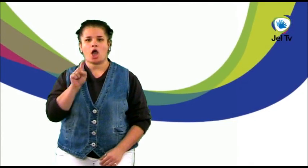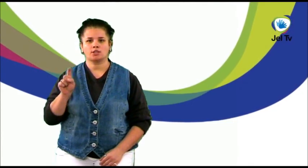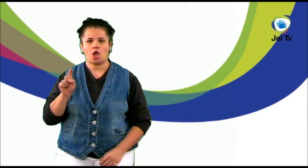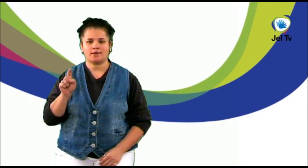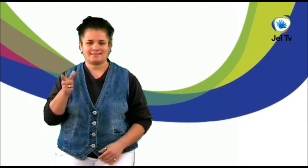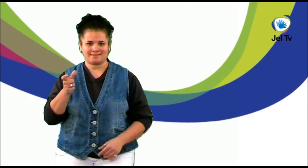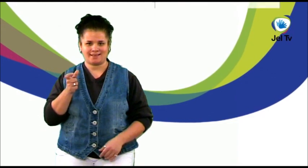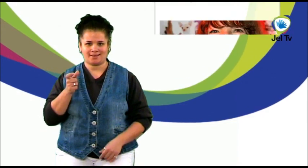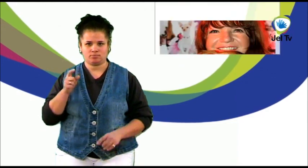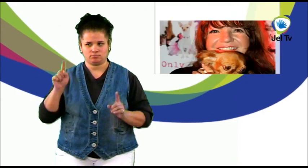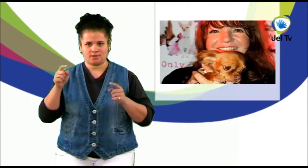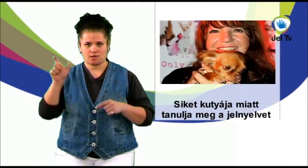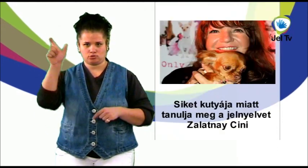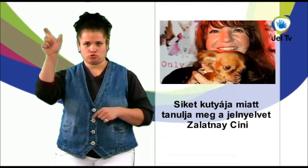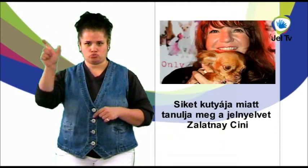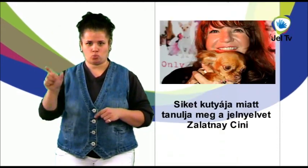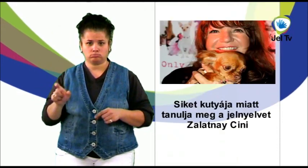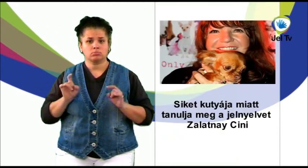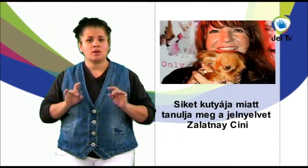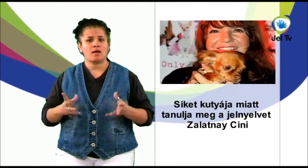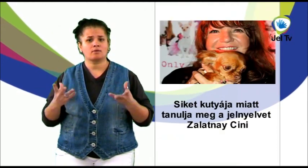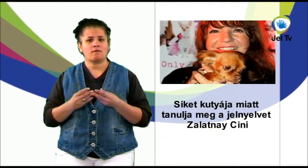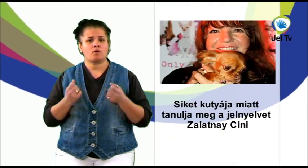Zalatnay Cini énekesnő lányával együtt igyekszik elsajátítani a jelnyelvet,